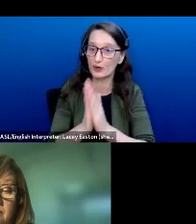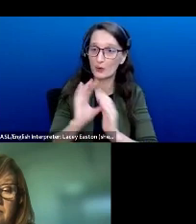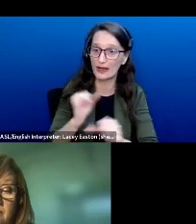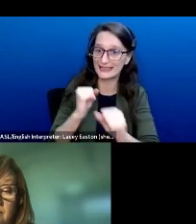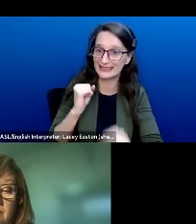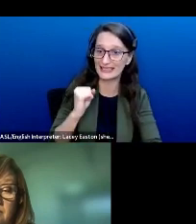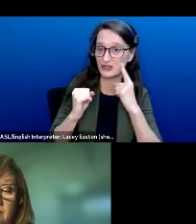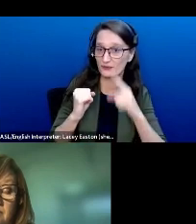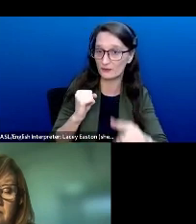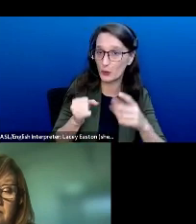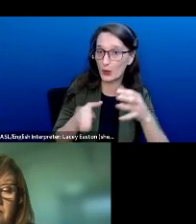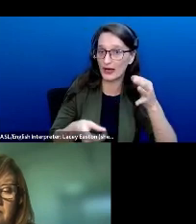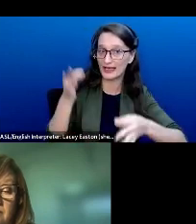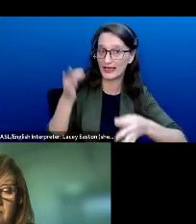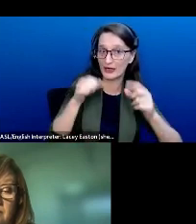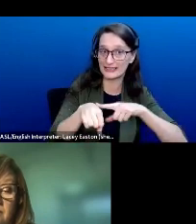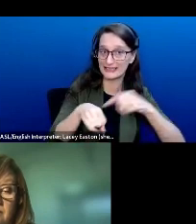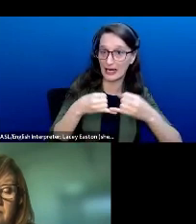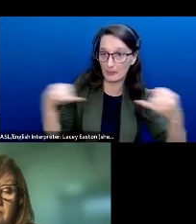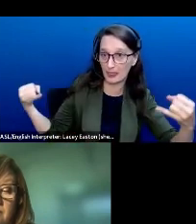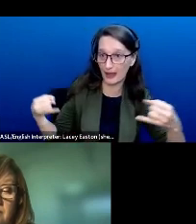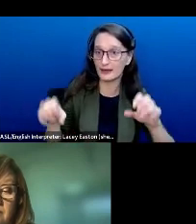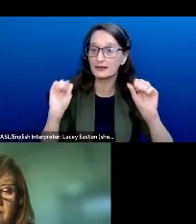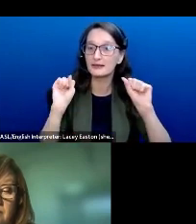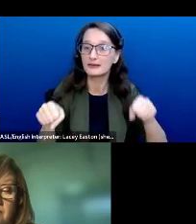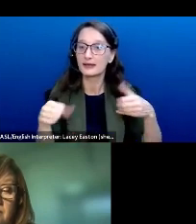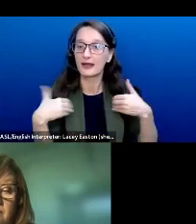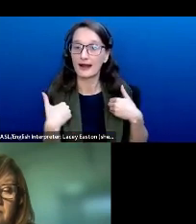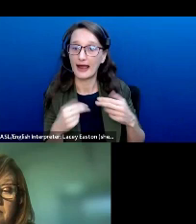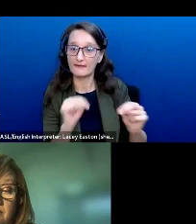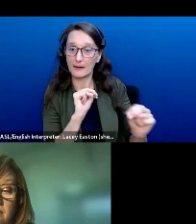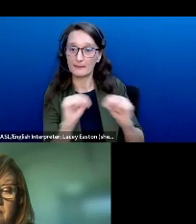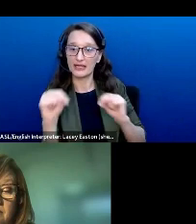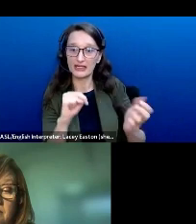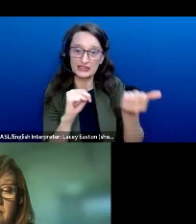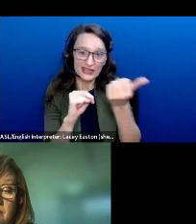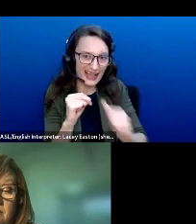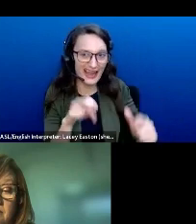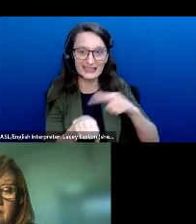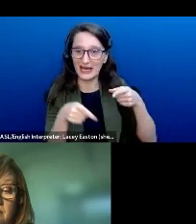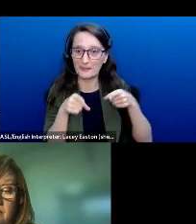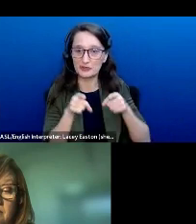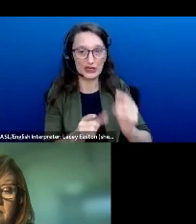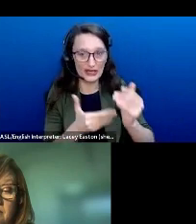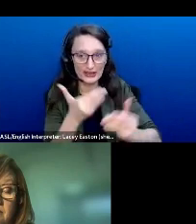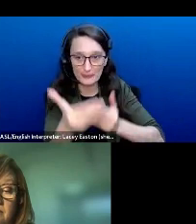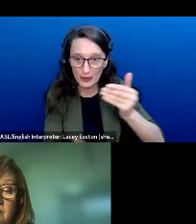durante la audiencia de debido proceso recibir notificación de la otra parte al menos 10 días antes de